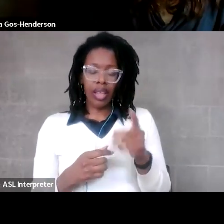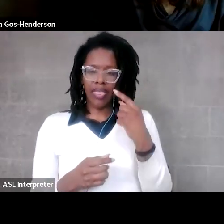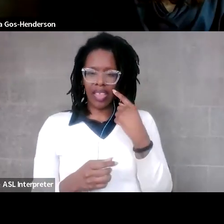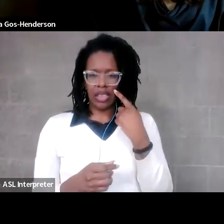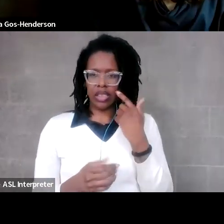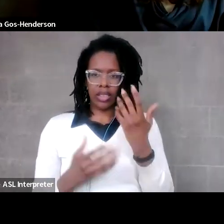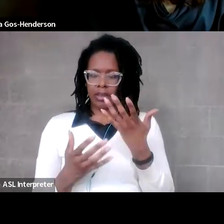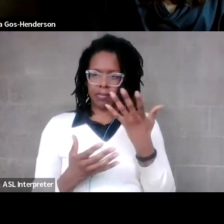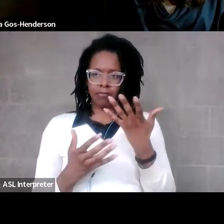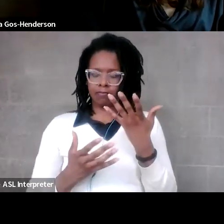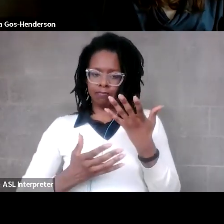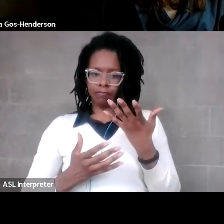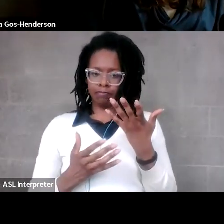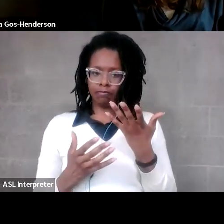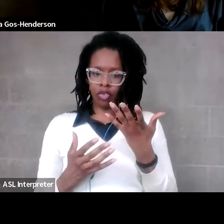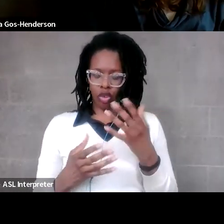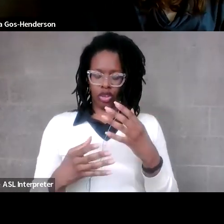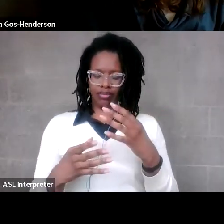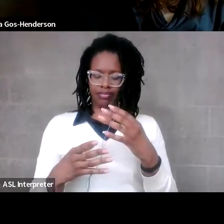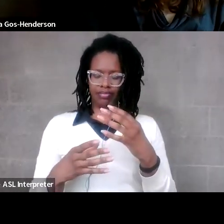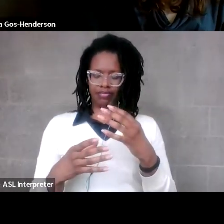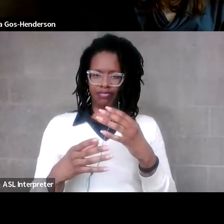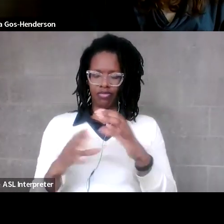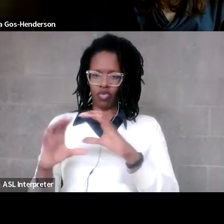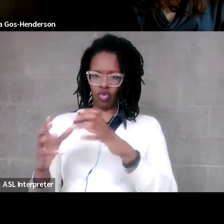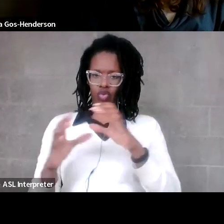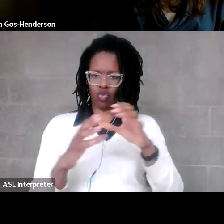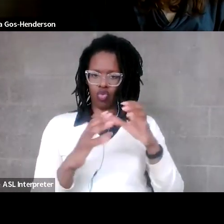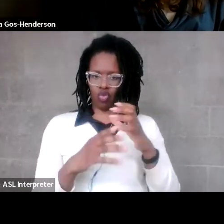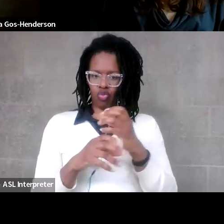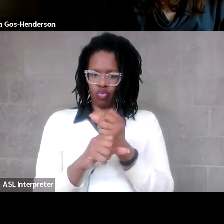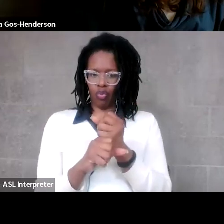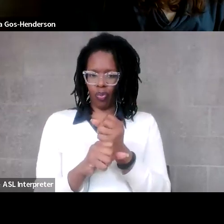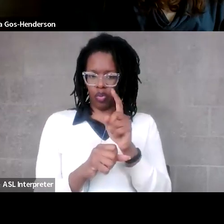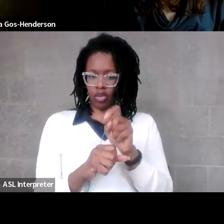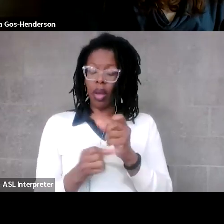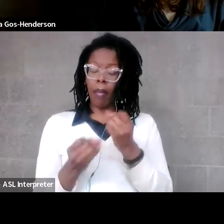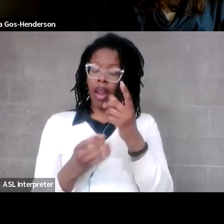que agrupan algunas de esas preguntas. Sé que muchos de ustedes tuvieron preguntas sobre algunas